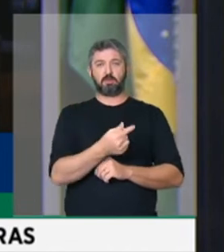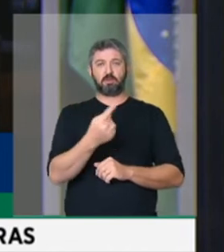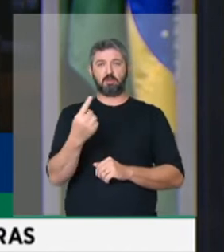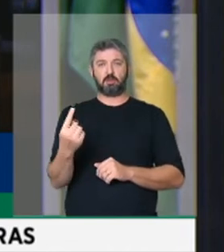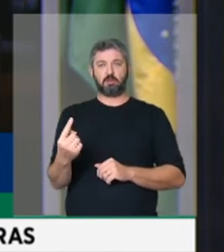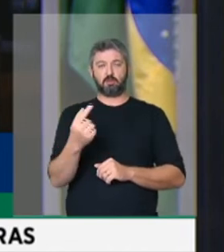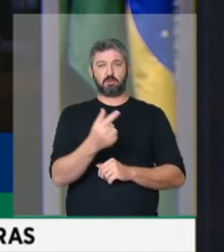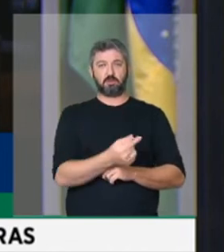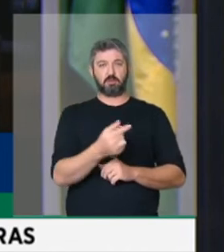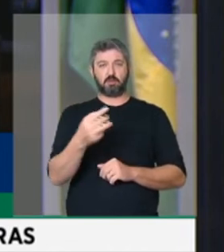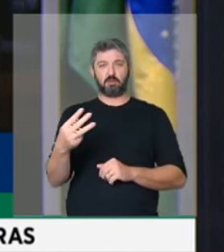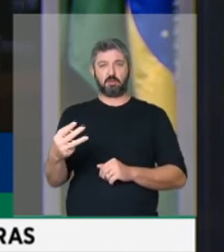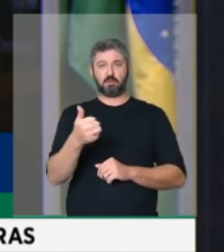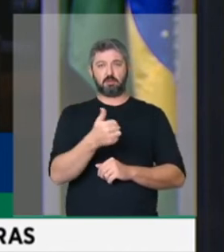EMENDAS N °. 5, 16, 31, 61,